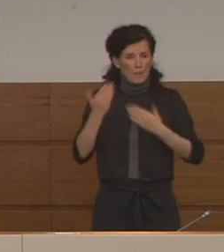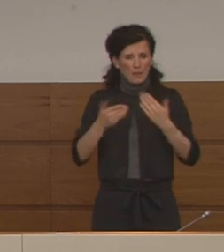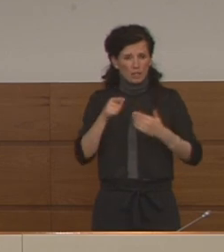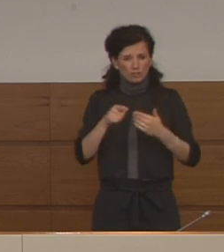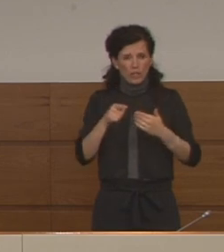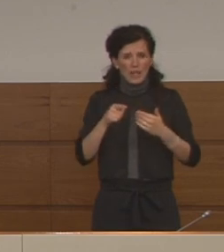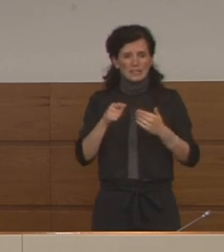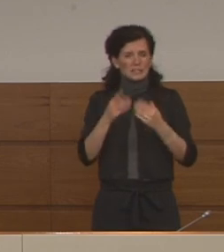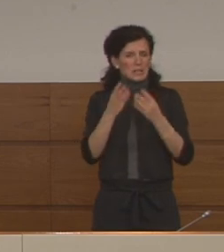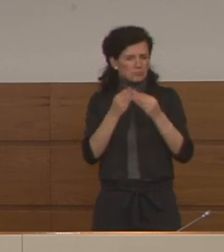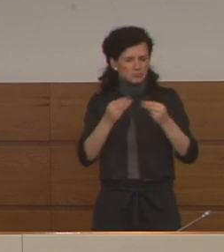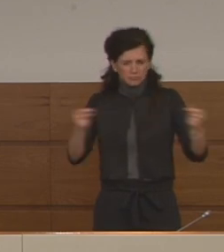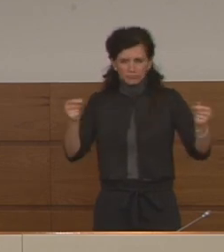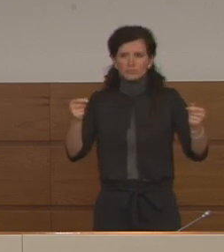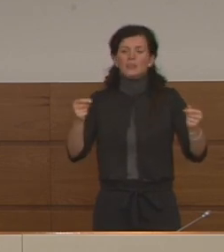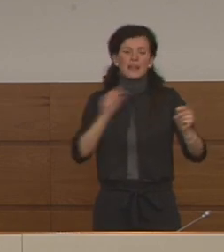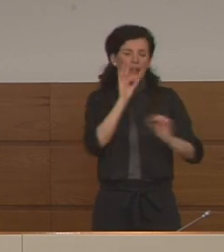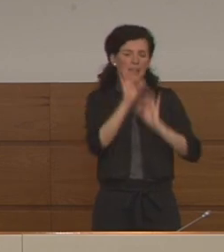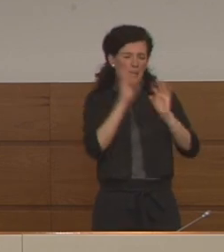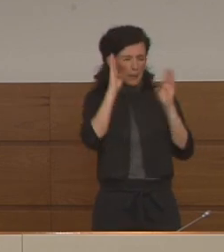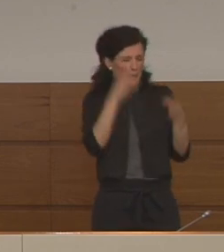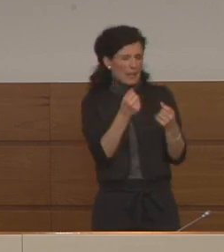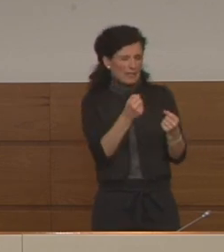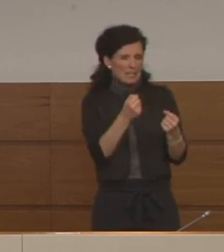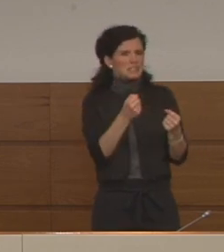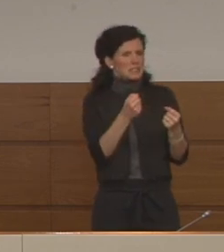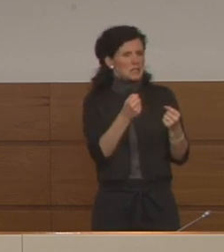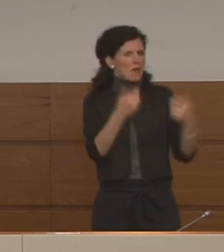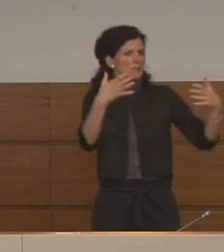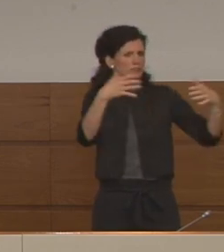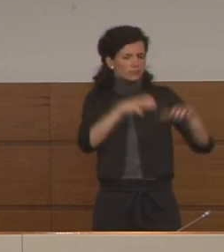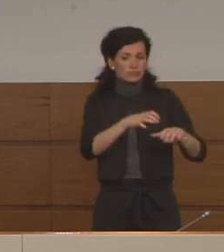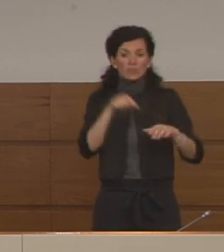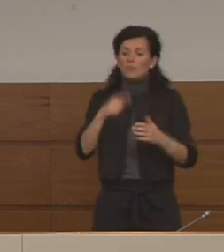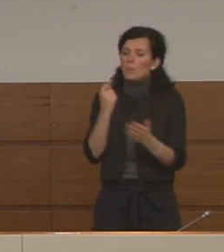intensiva, adesso è importante occuparsi della fase dell'assistenza domiciliare.